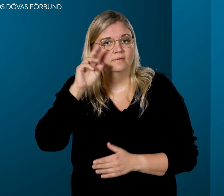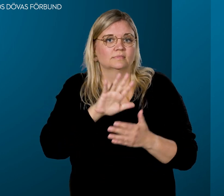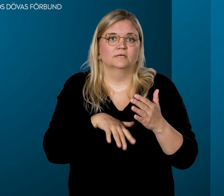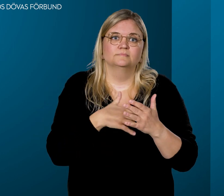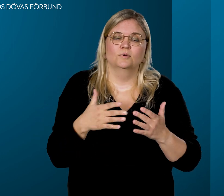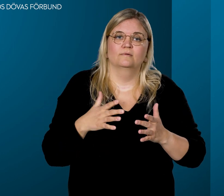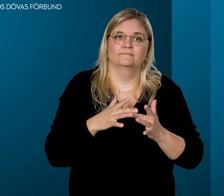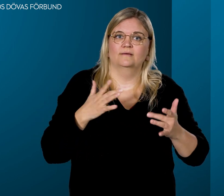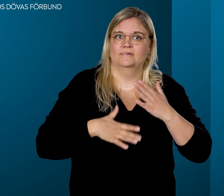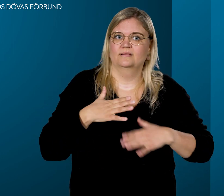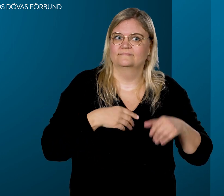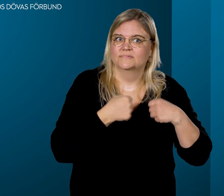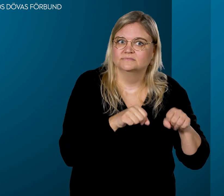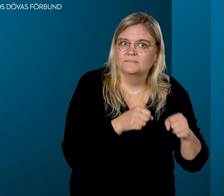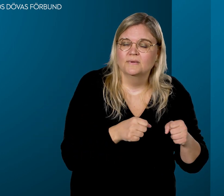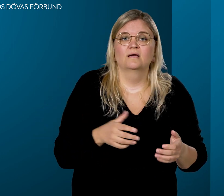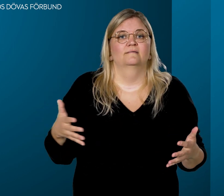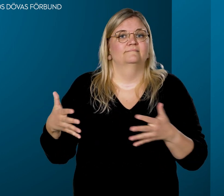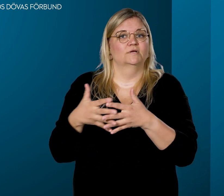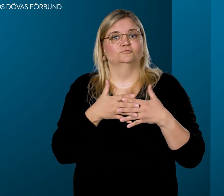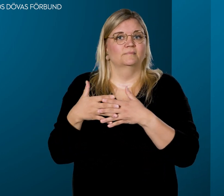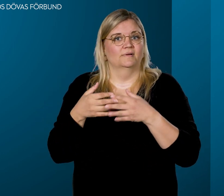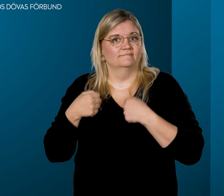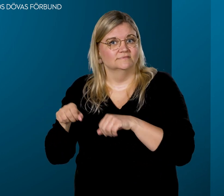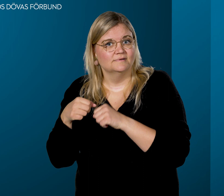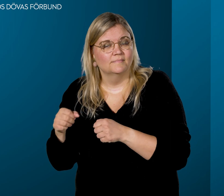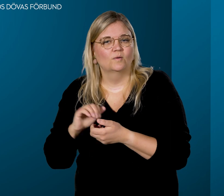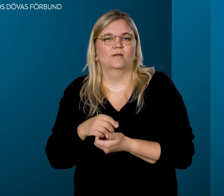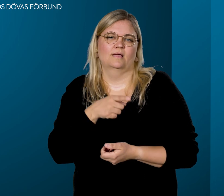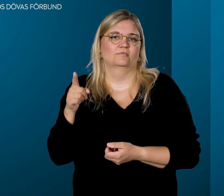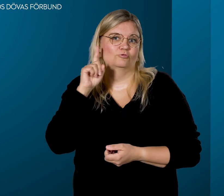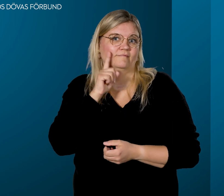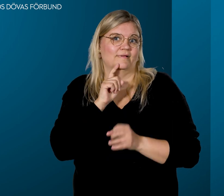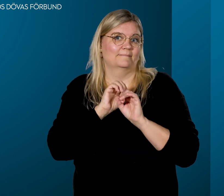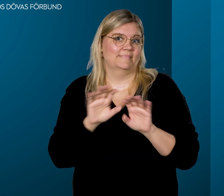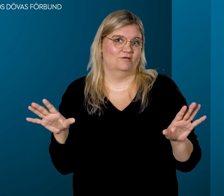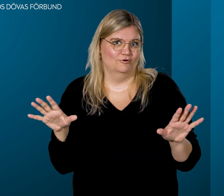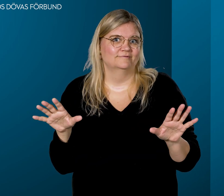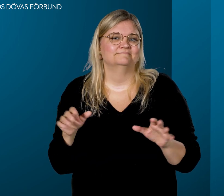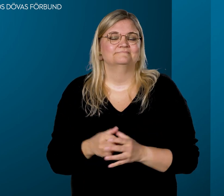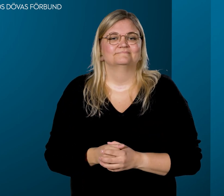teckenspråkig frivilligverksamhet, församlingsverksamhet och De Dövas Mission.